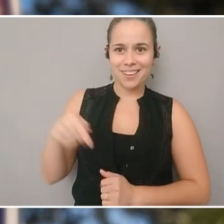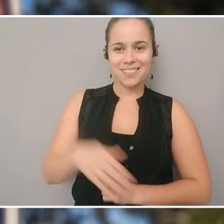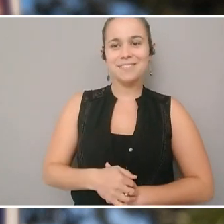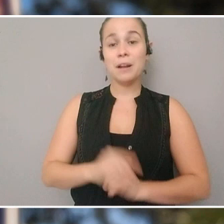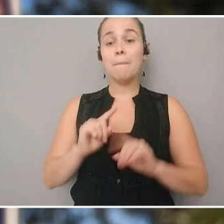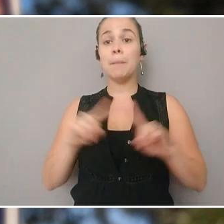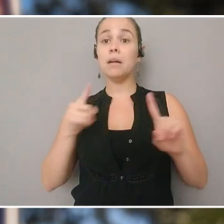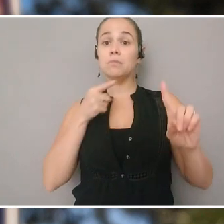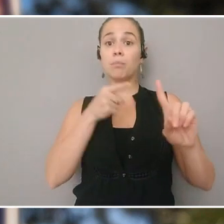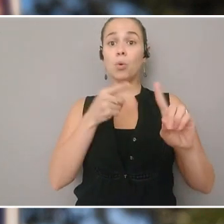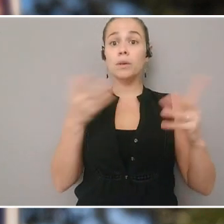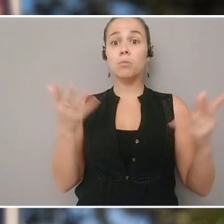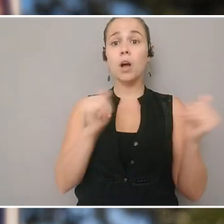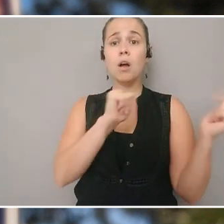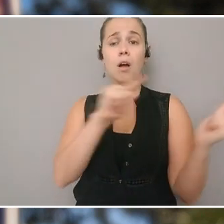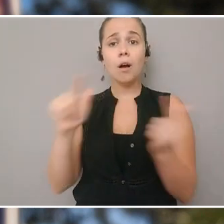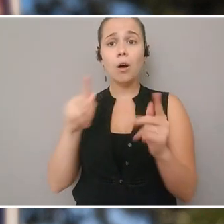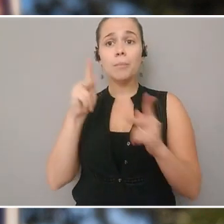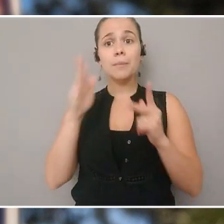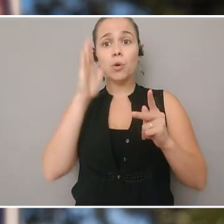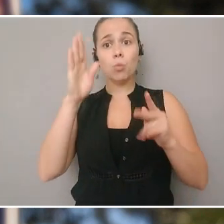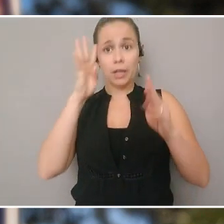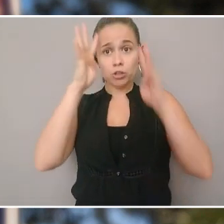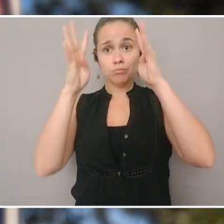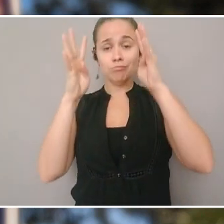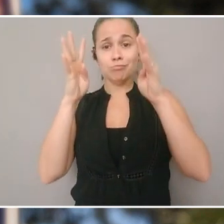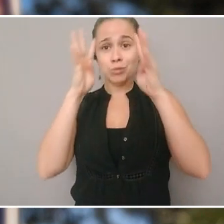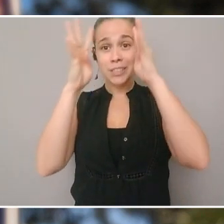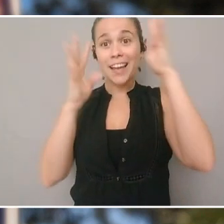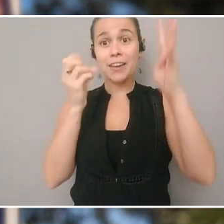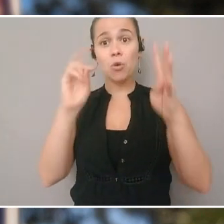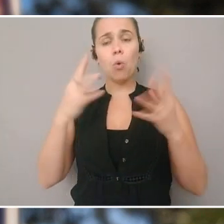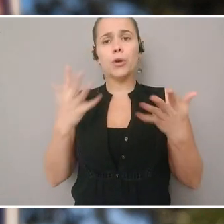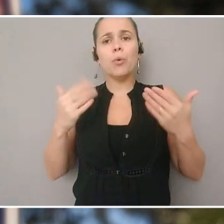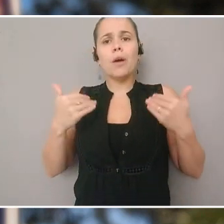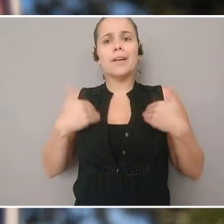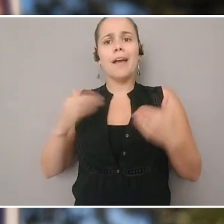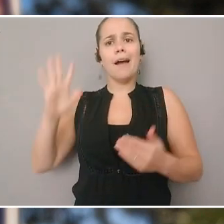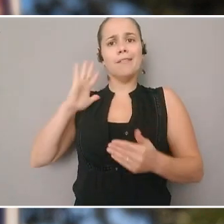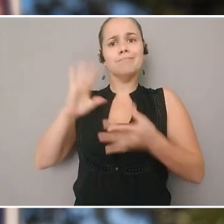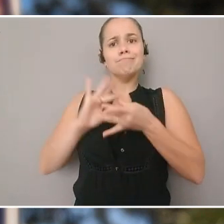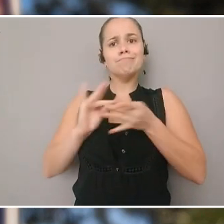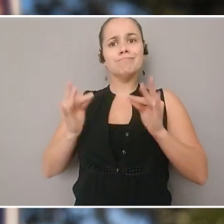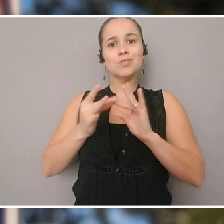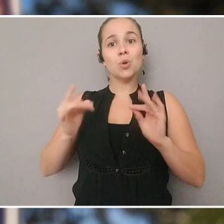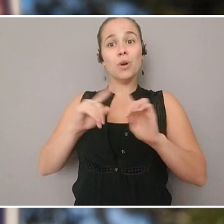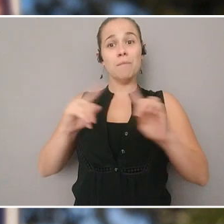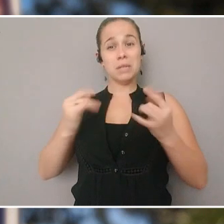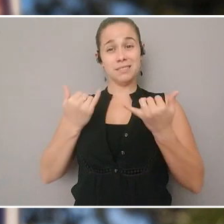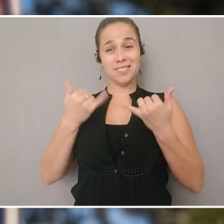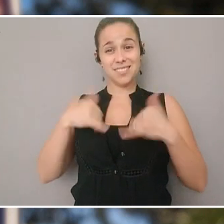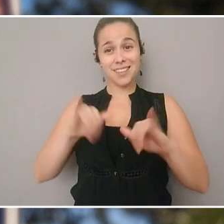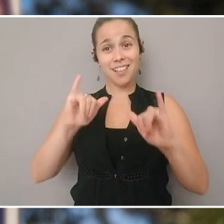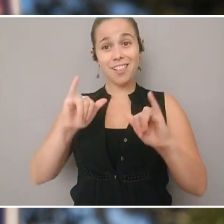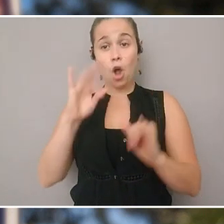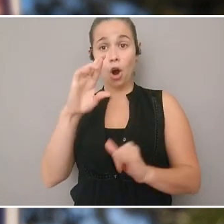todos van a crear o ya tienen una historia. RCC ahora es parte de